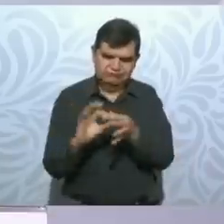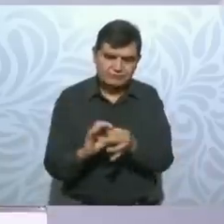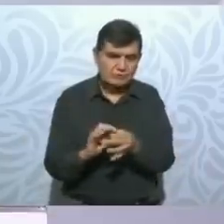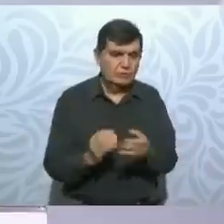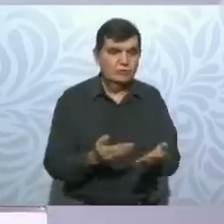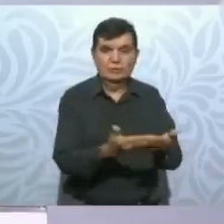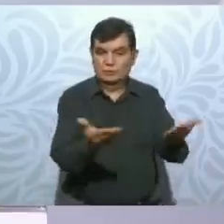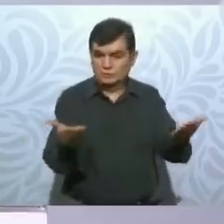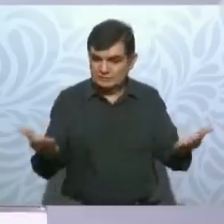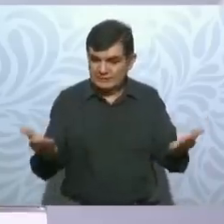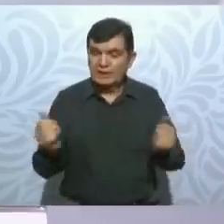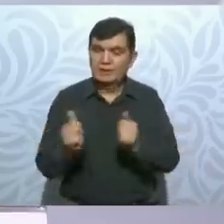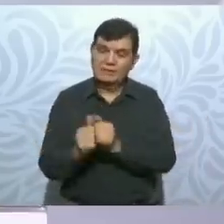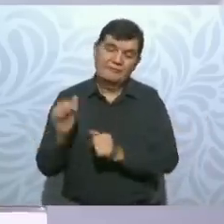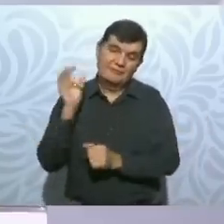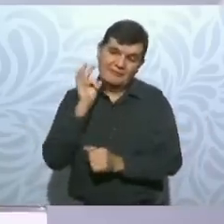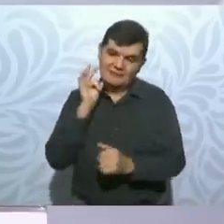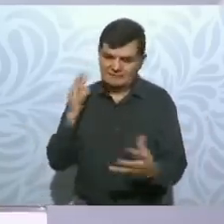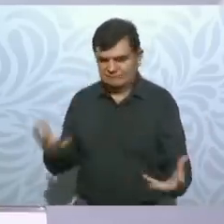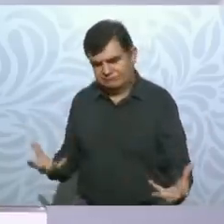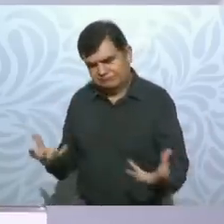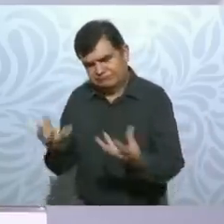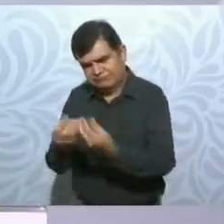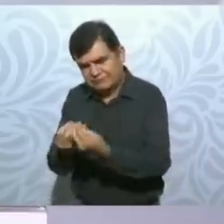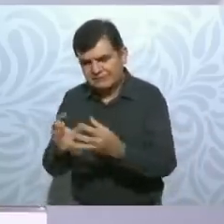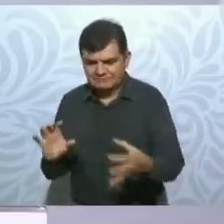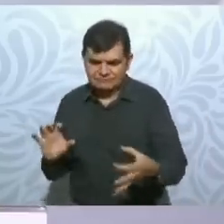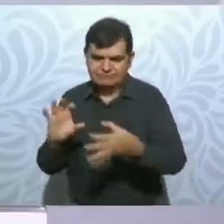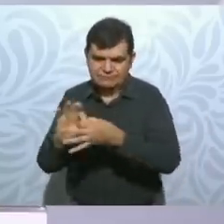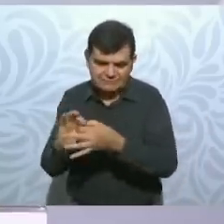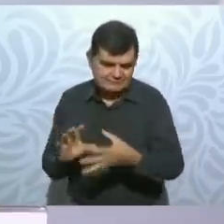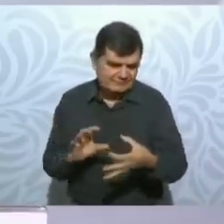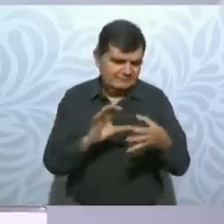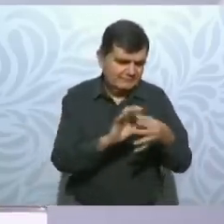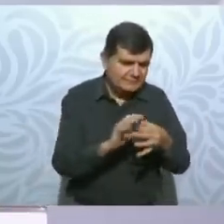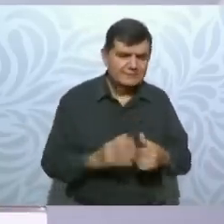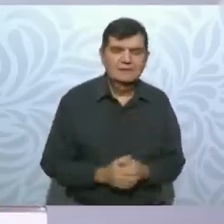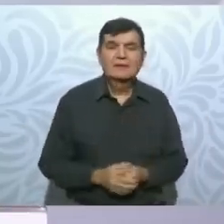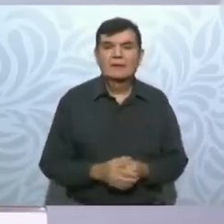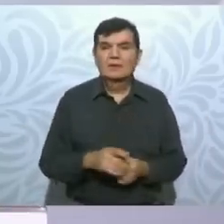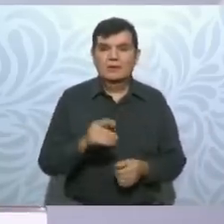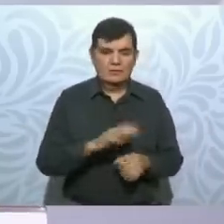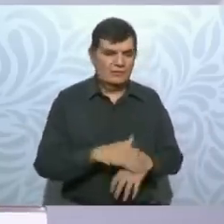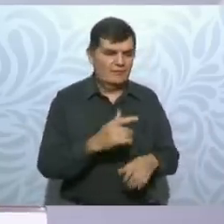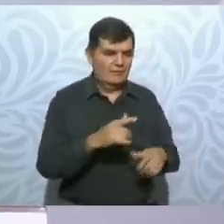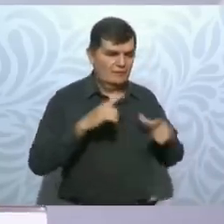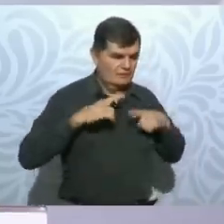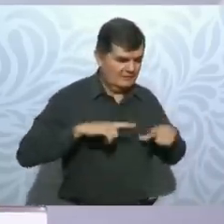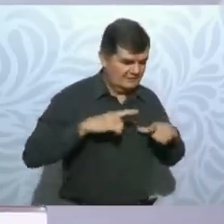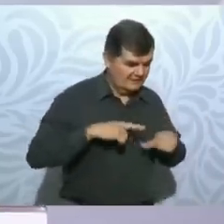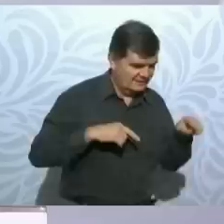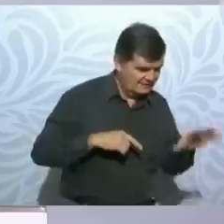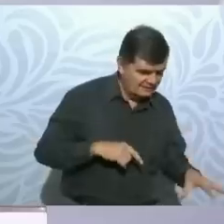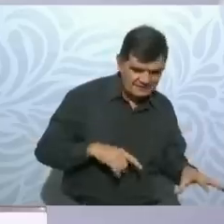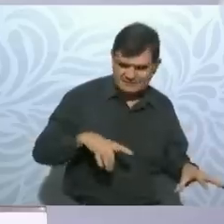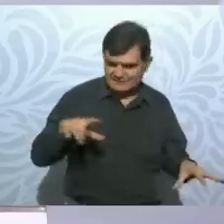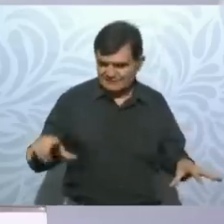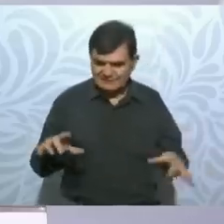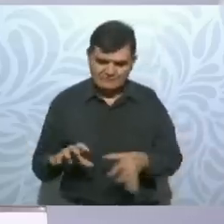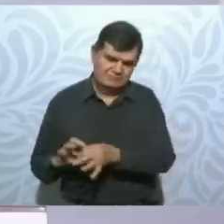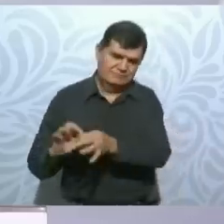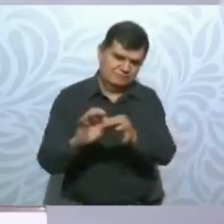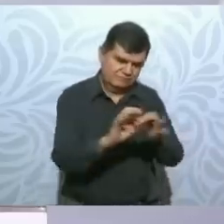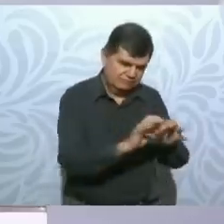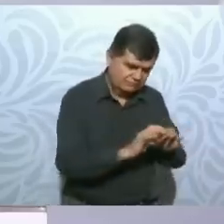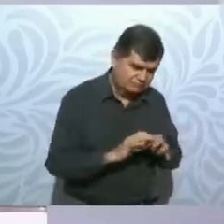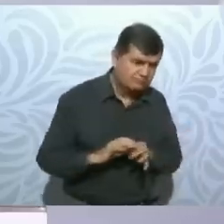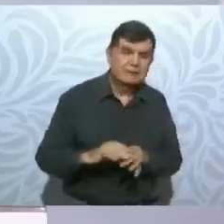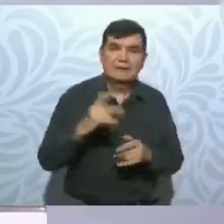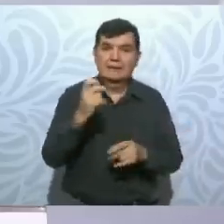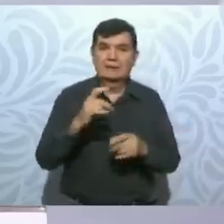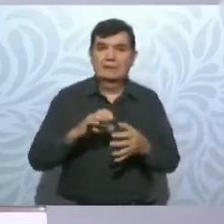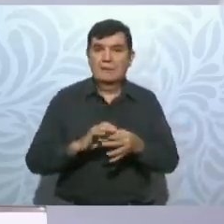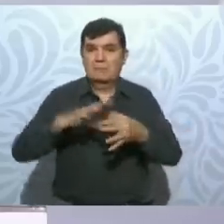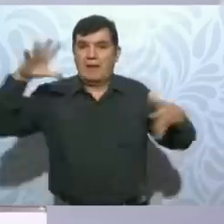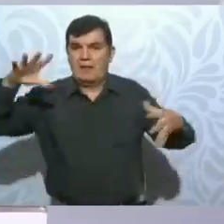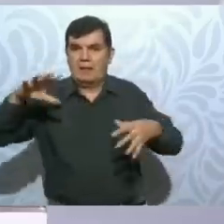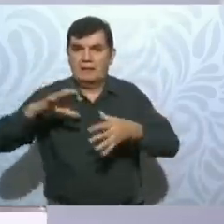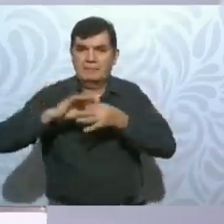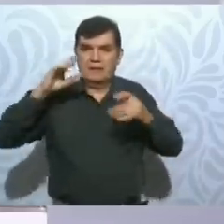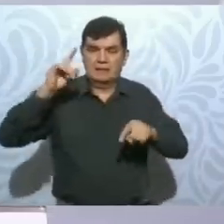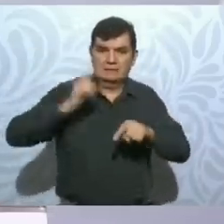las fiscalías estatales con el poder judicial y no no por eso se rompe la autonomía pero se